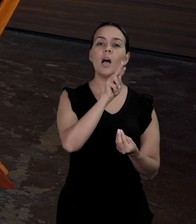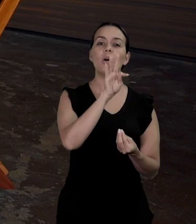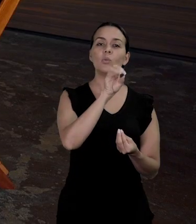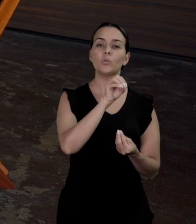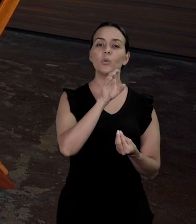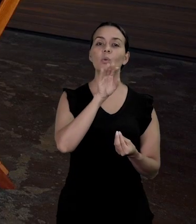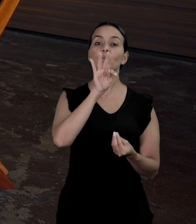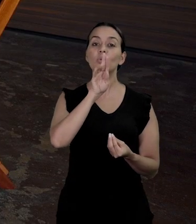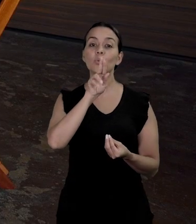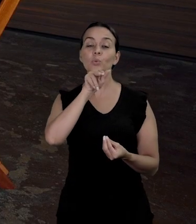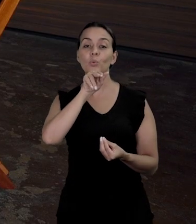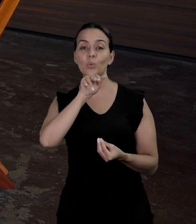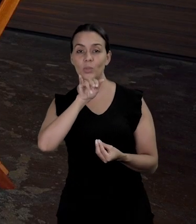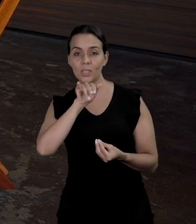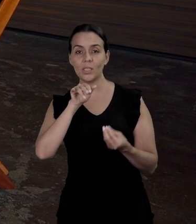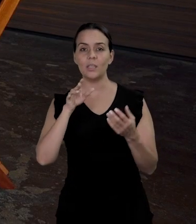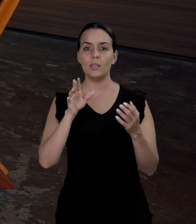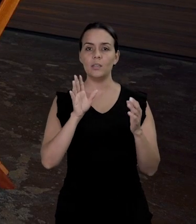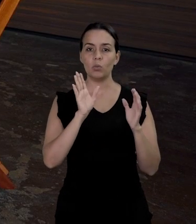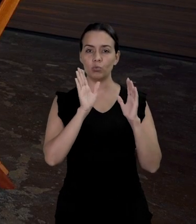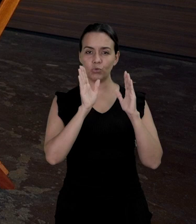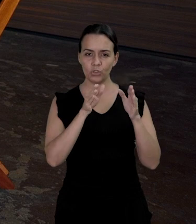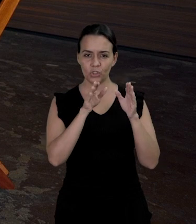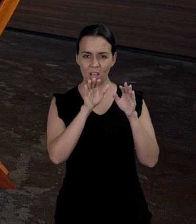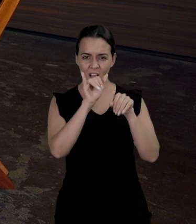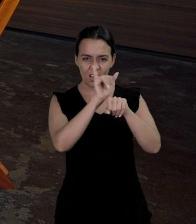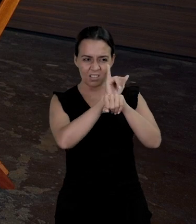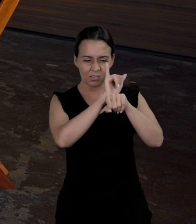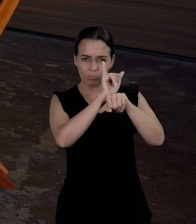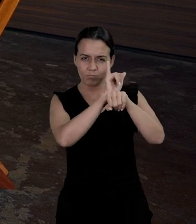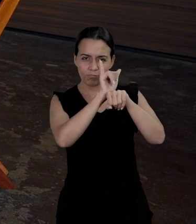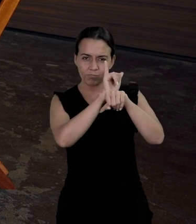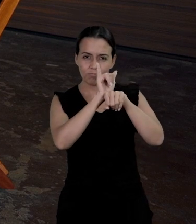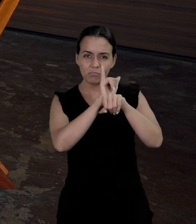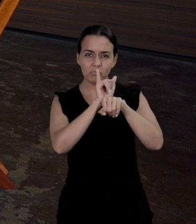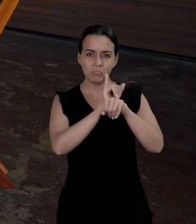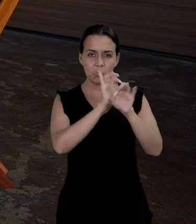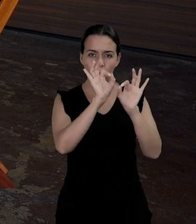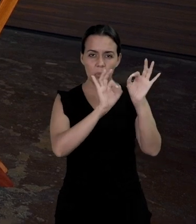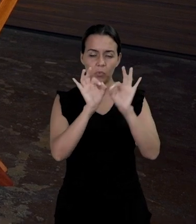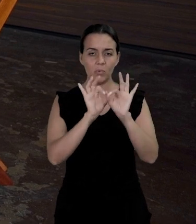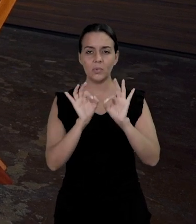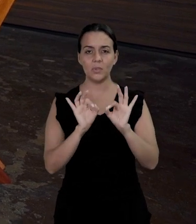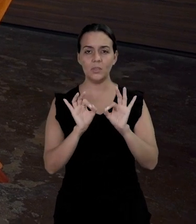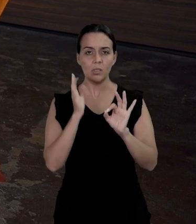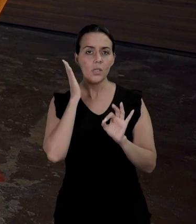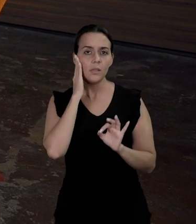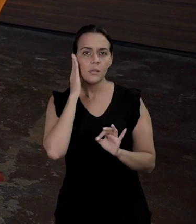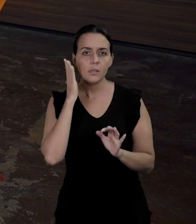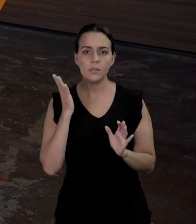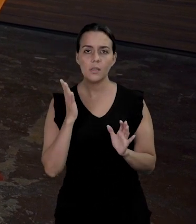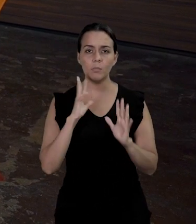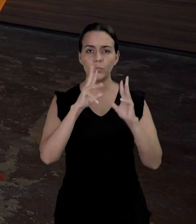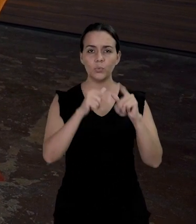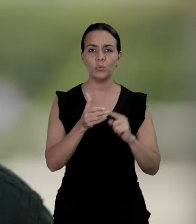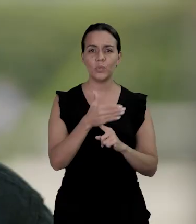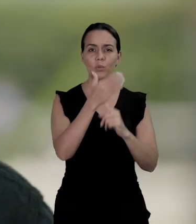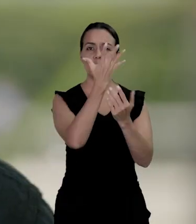Ele já não é mais pra afinar. Não é para afinar, ele já desafina. Ele já é um efeito, né? Já é um efeito, então já tem um